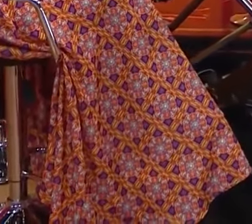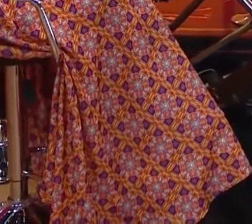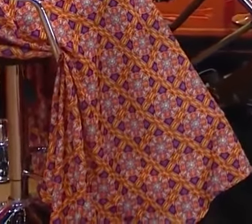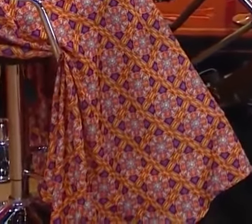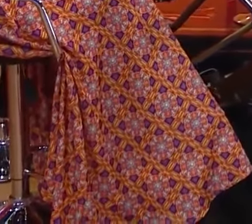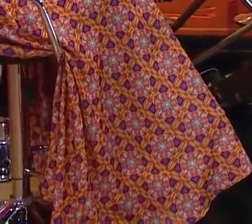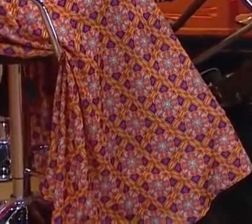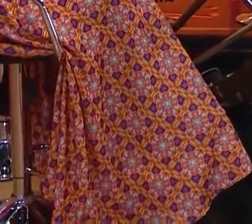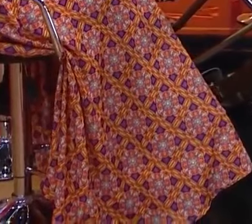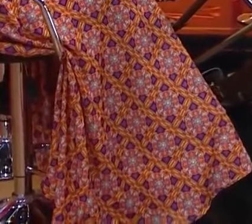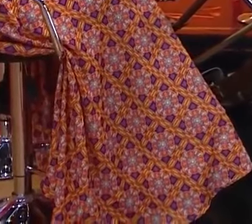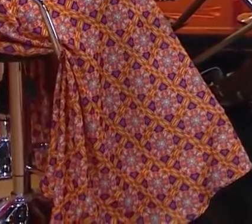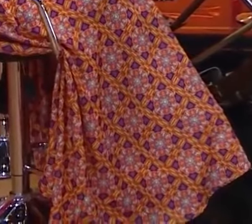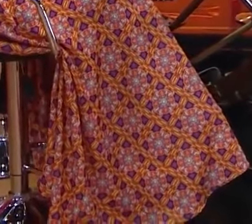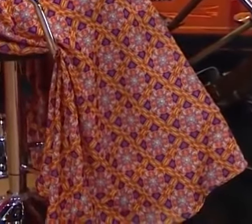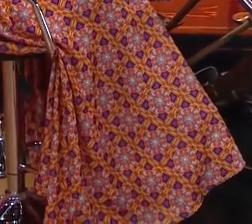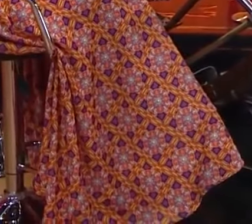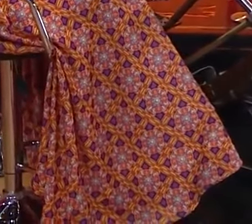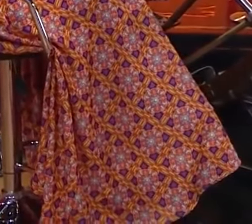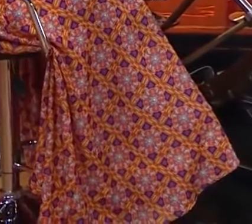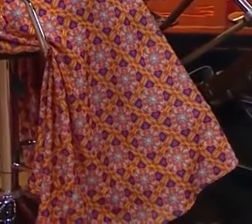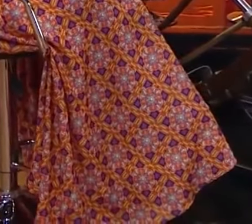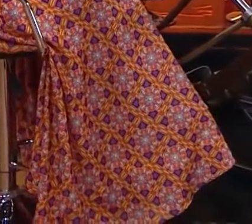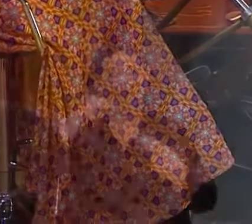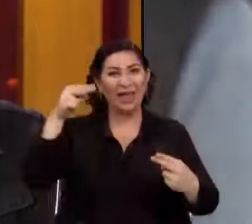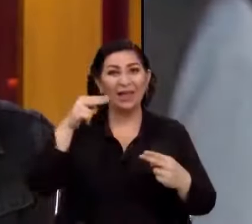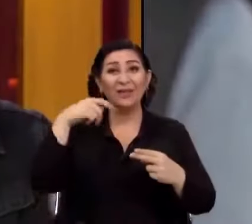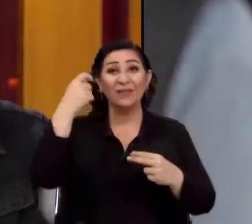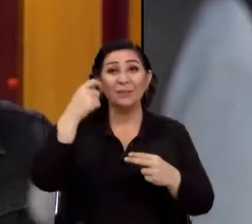çalışıyorlar Aslında biraz bir Hangover hikayesi Ben filmde sadece 10 saniye